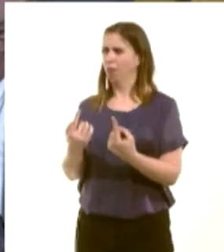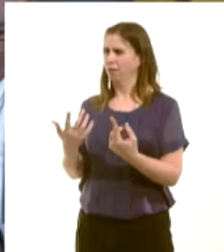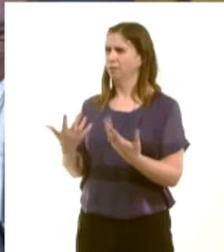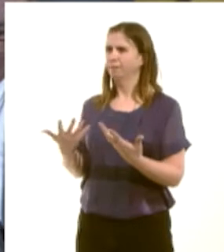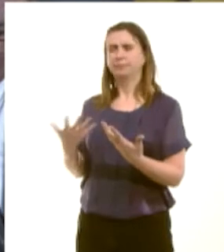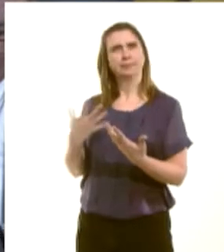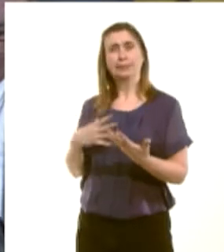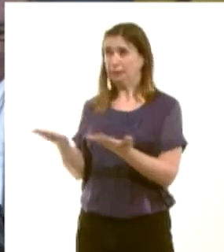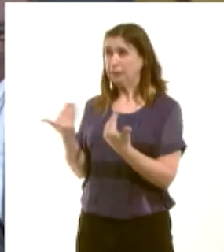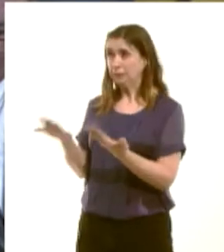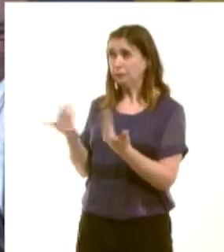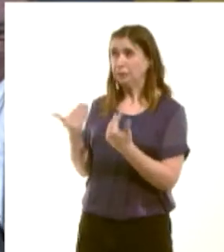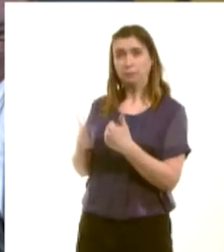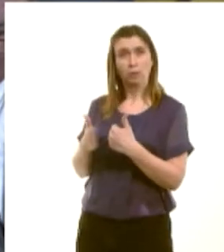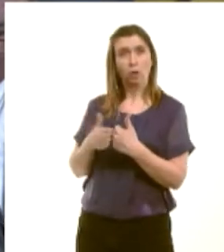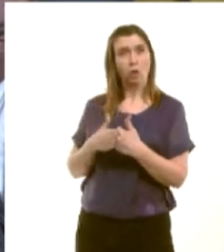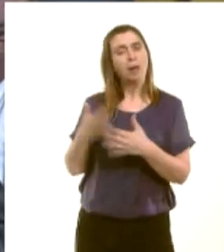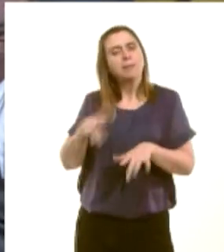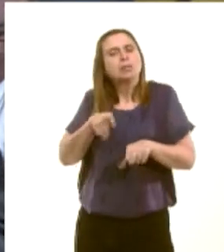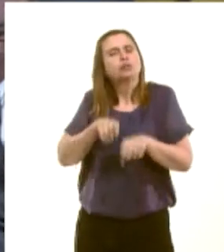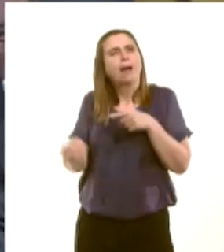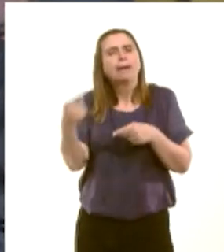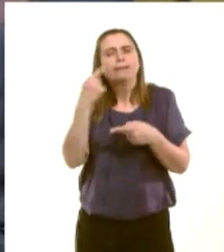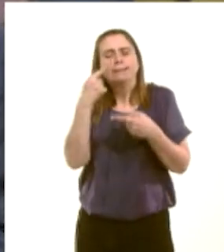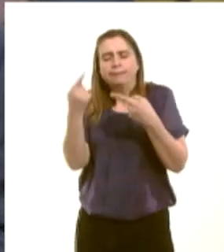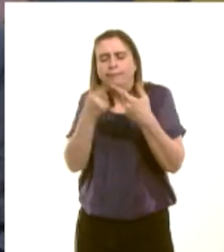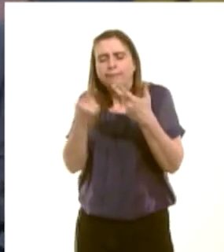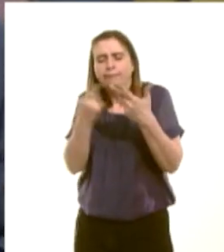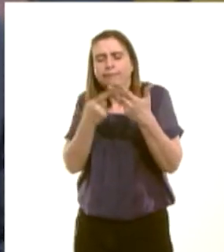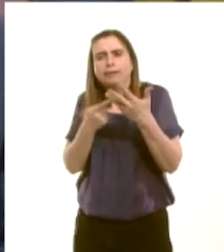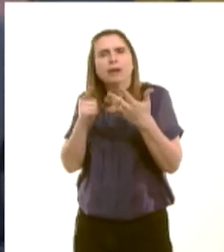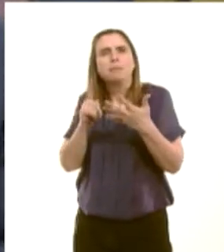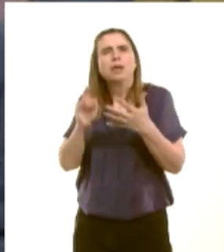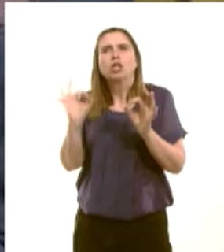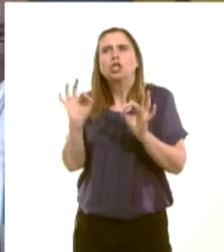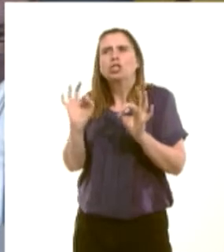amlwg ein bod ni wedi trio rhai oír pethau yma ond heb yn llwyr wedi dysguír gwersi.